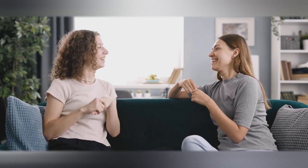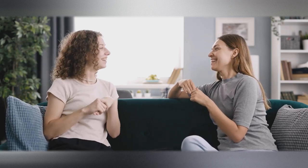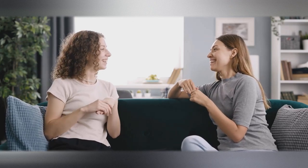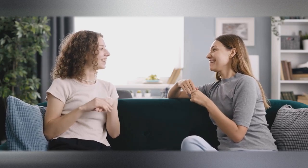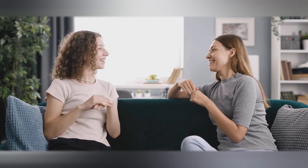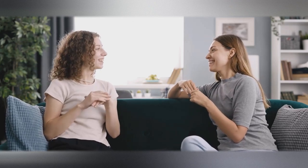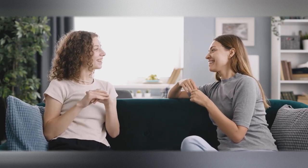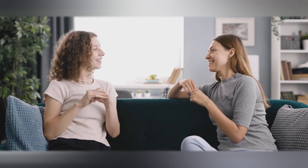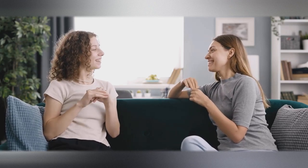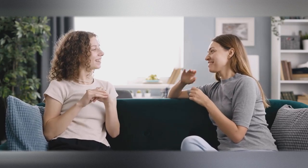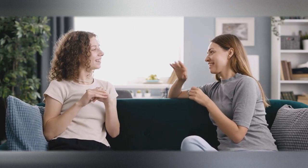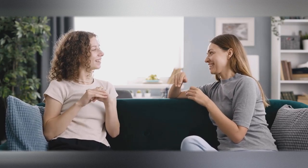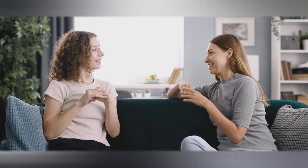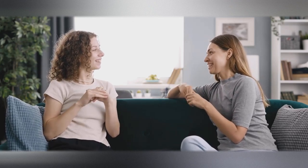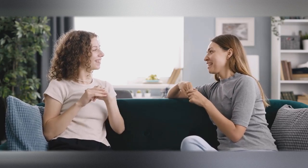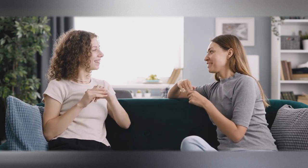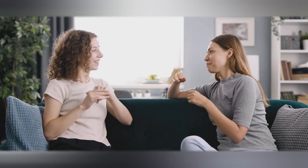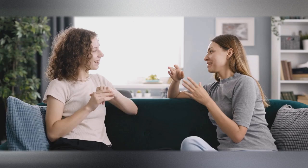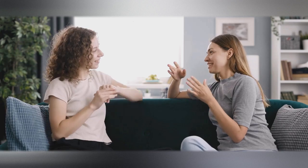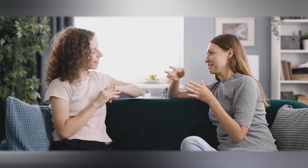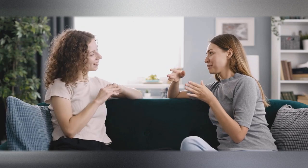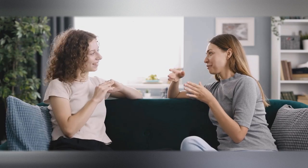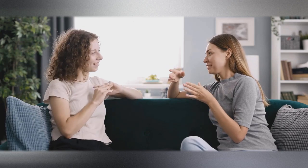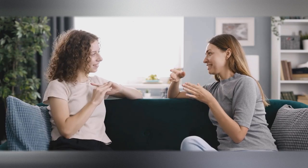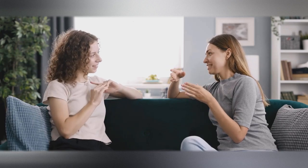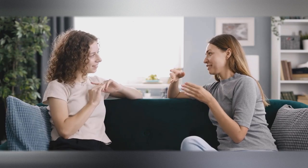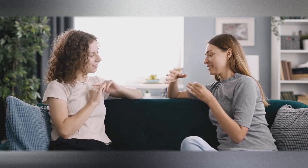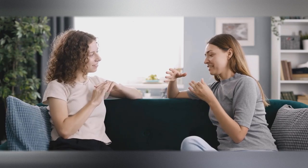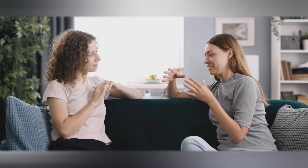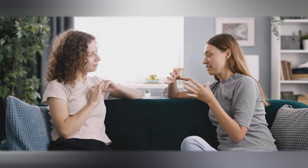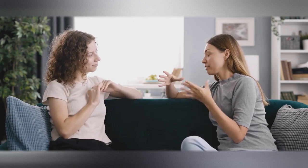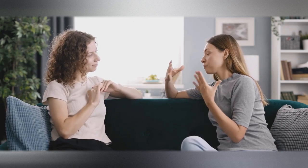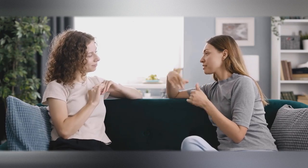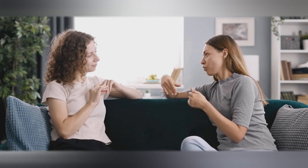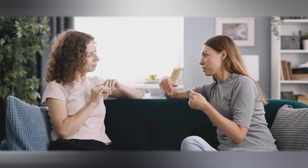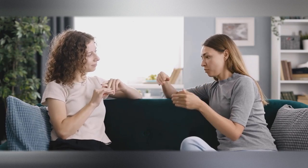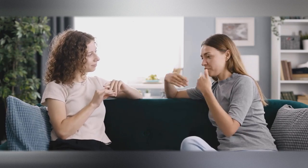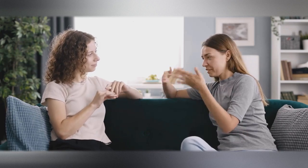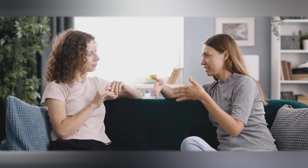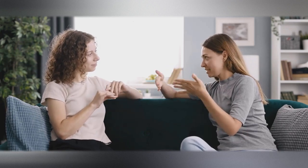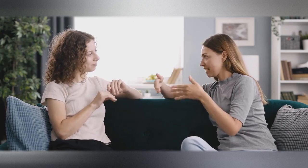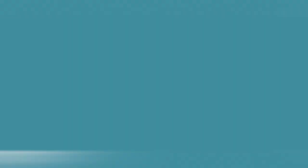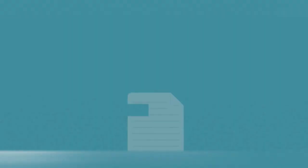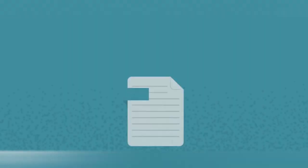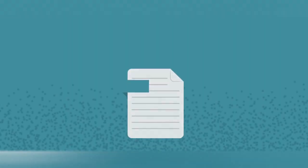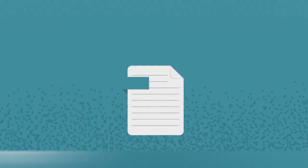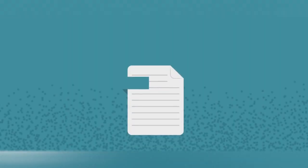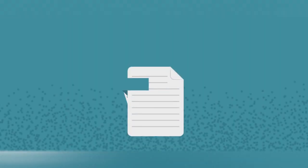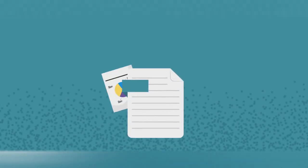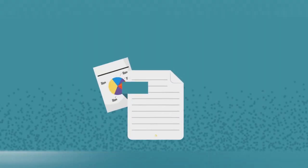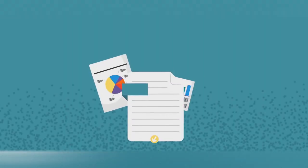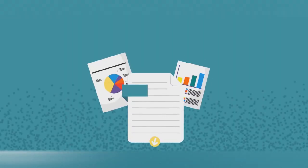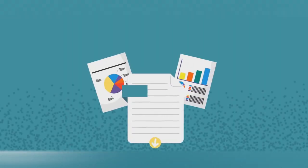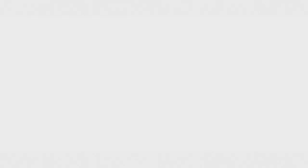: "سيكون الانتظار في الخارج في هذه العاصفة كابوسًا". هنا،